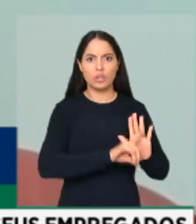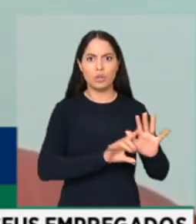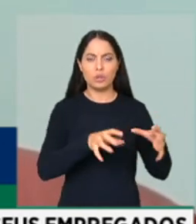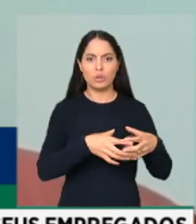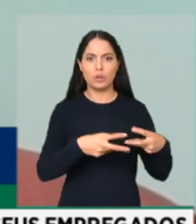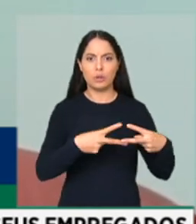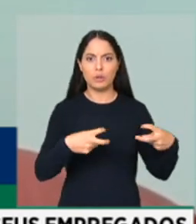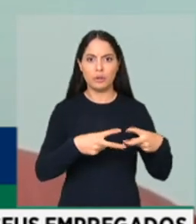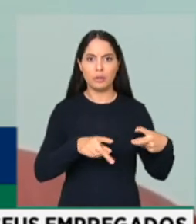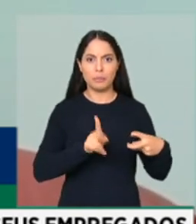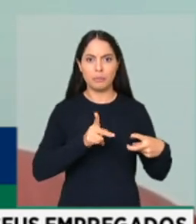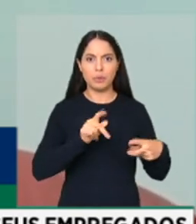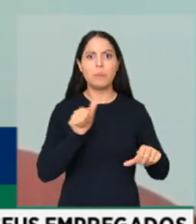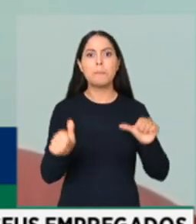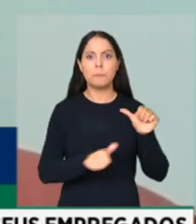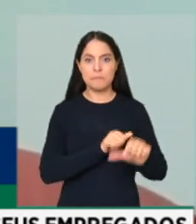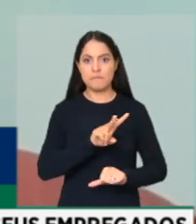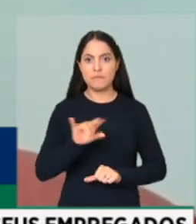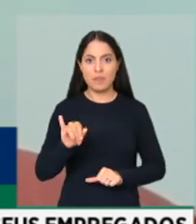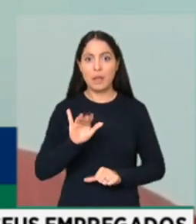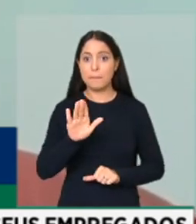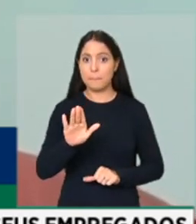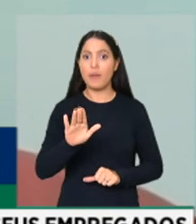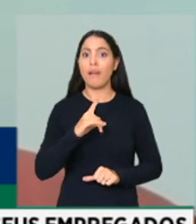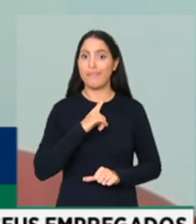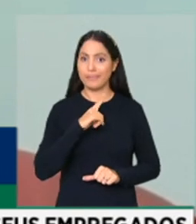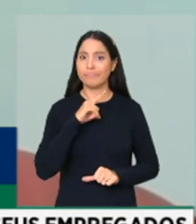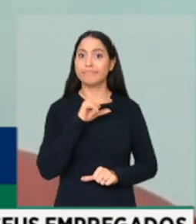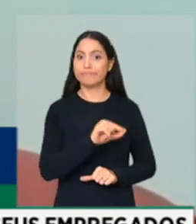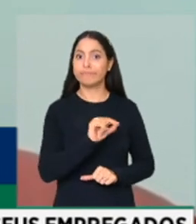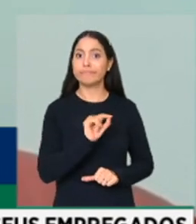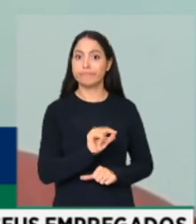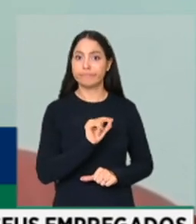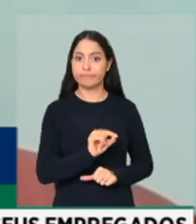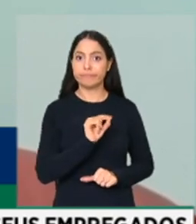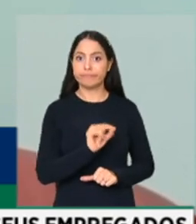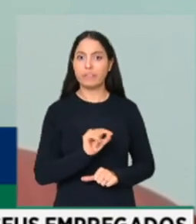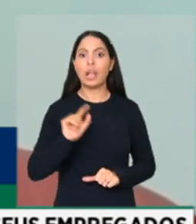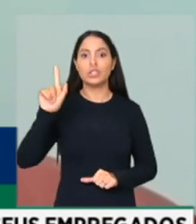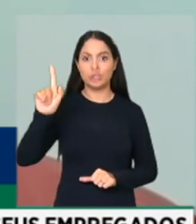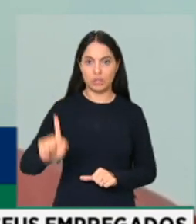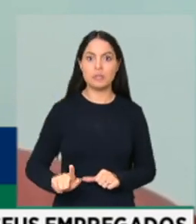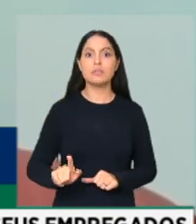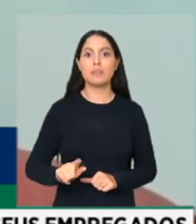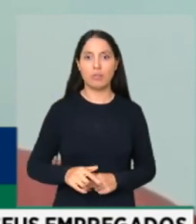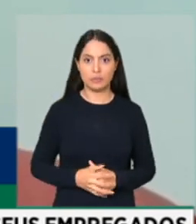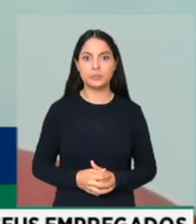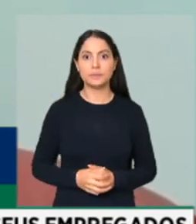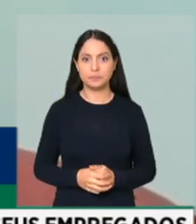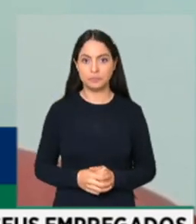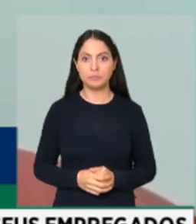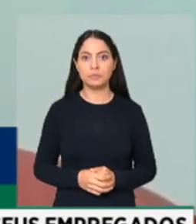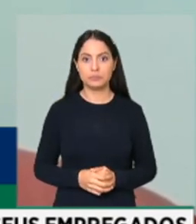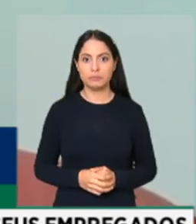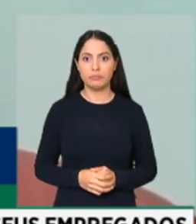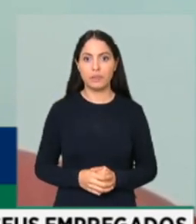A REFINARIA LANDULFO ALVES, DAQUI ALGUNS DIAS A DIRETORIA DA PETROBRÁS E ESTÃO FAZENDO... UMA AÇÃO LESIVA